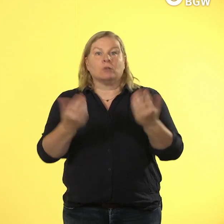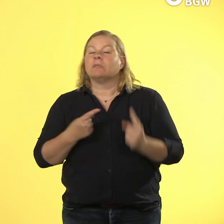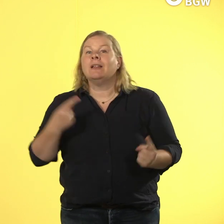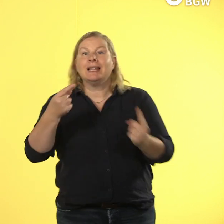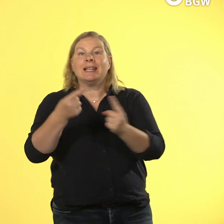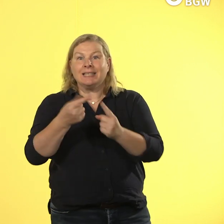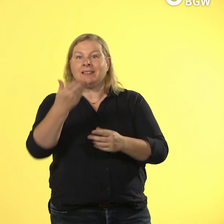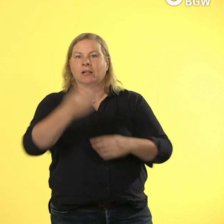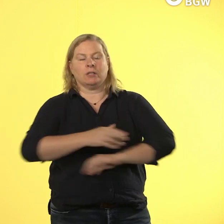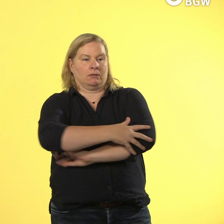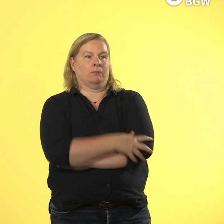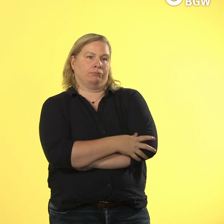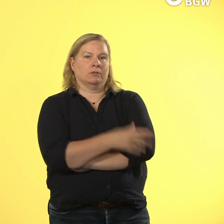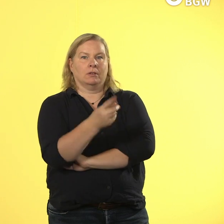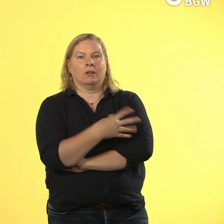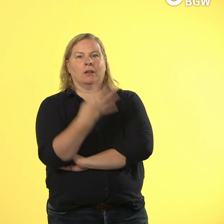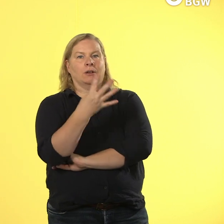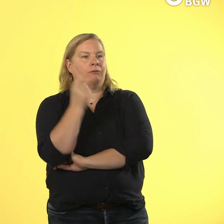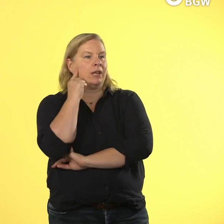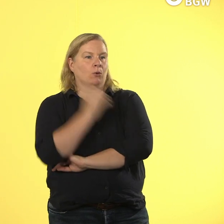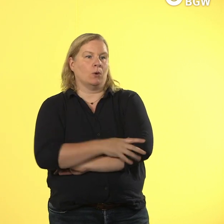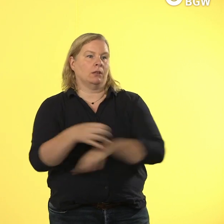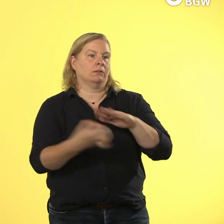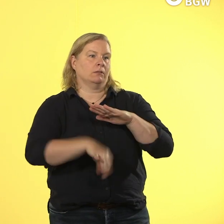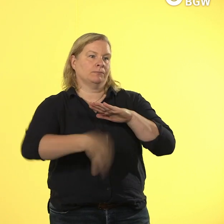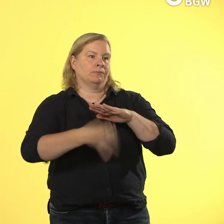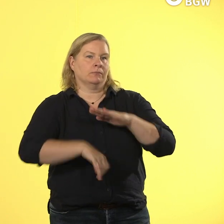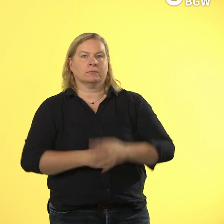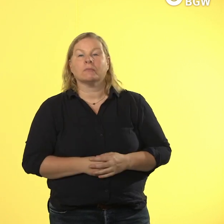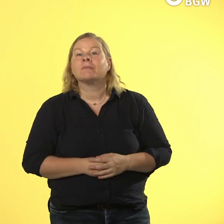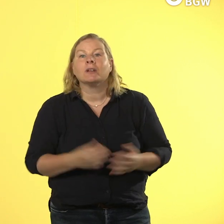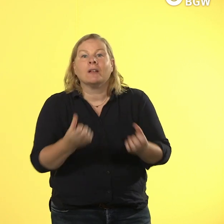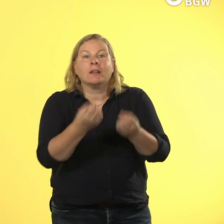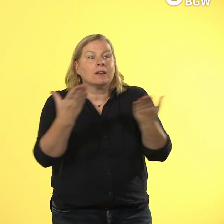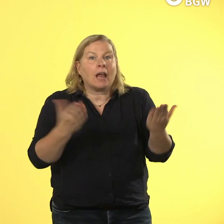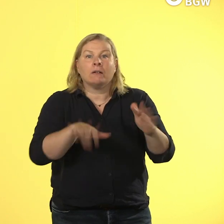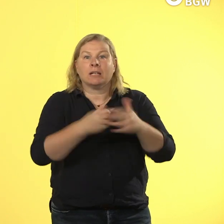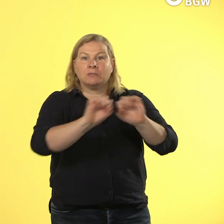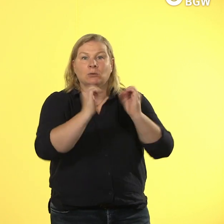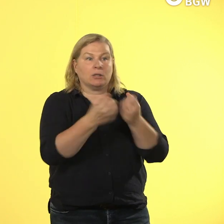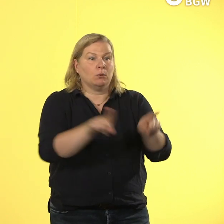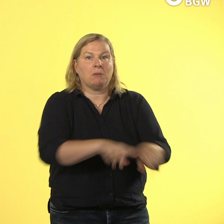Oder wollen Sie gucken, wo Ihnen das was hilft? Das ist ein großer Unterschied und Sie haben es bei allem Stress von außen auch ein wenig selbst in der Hand.